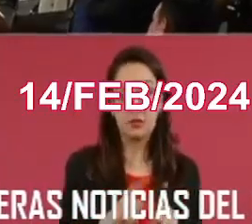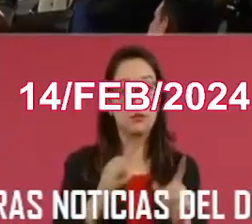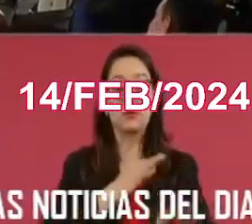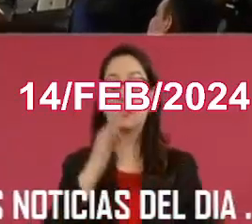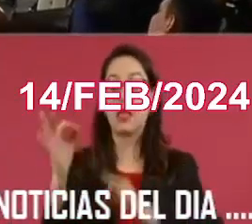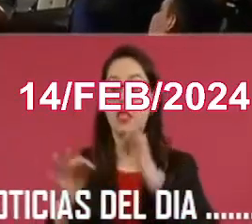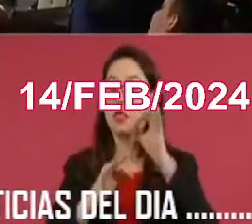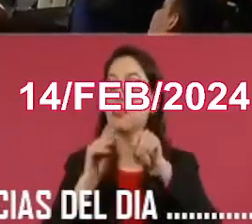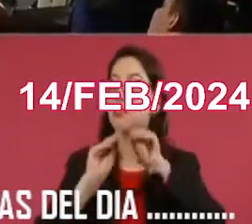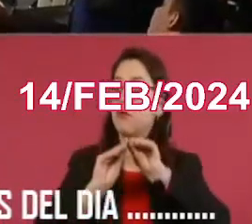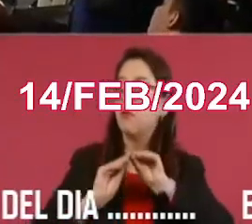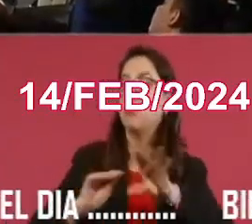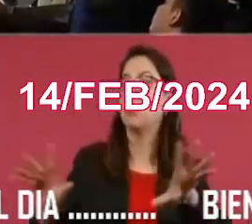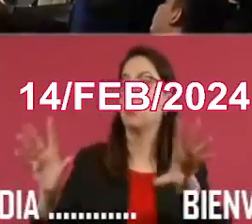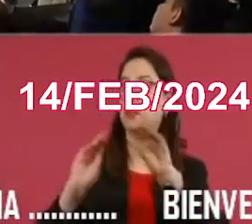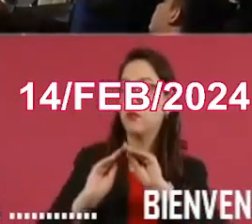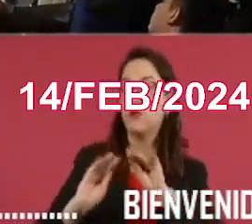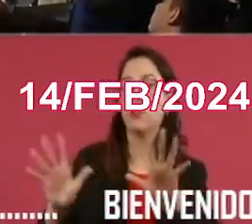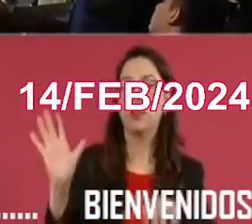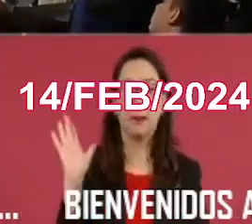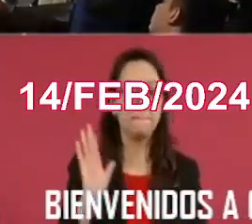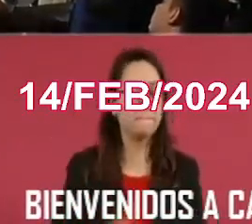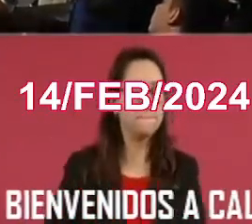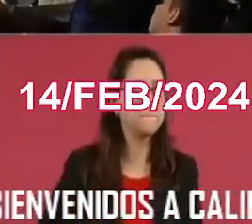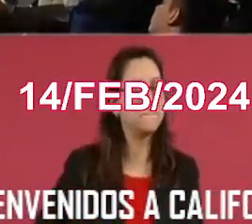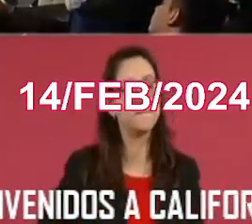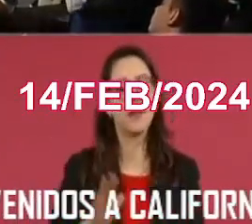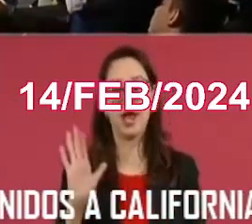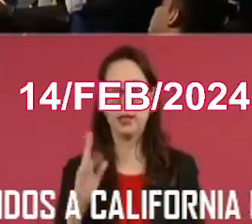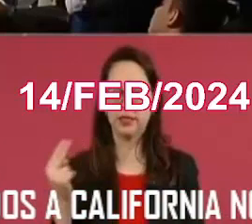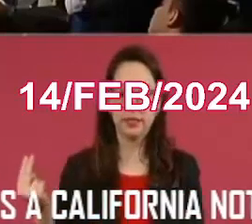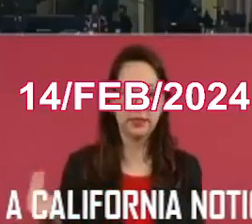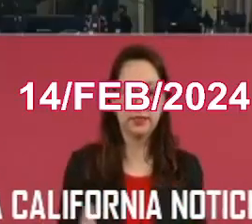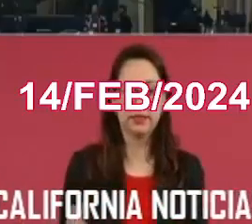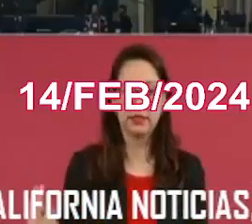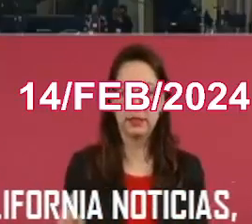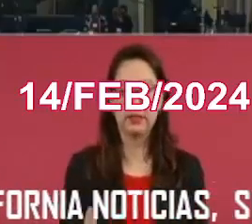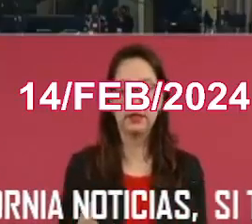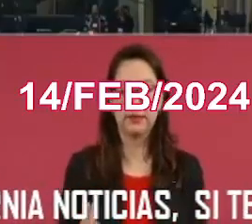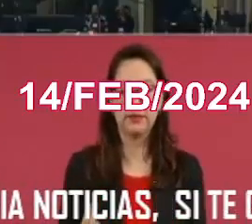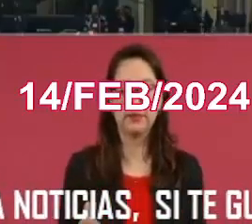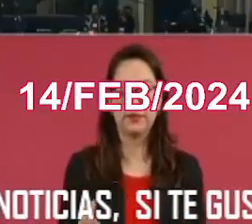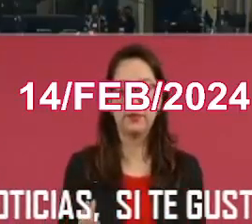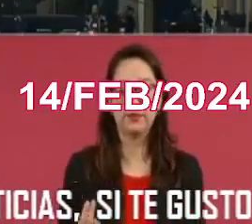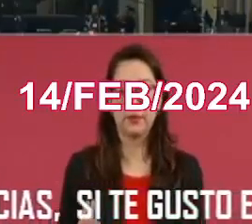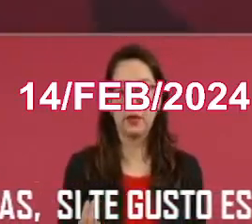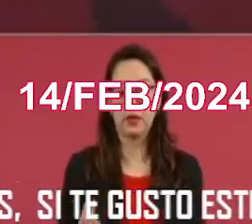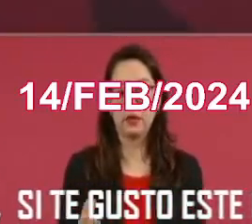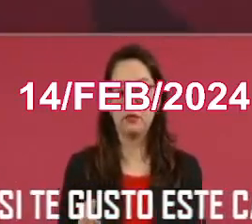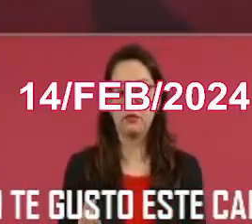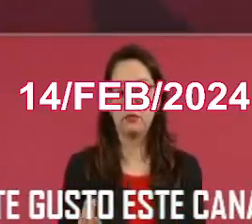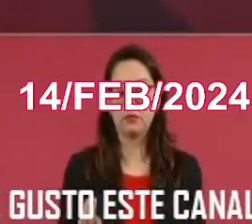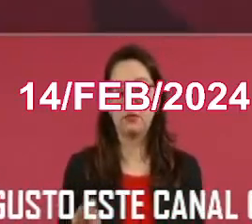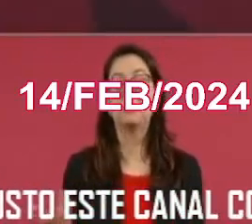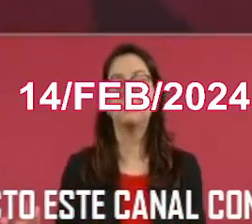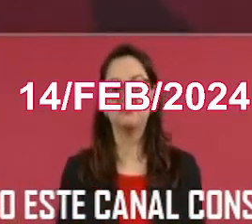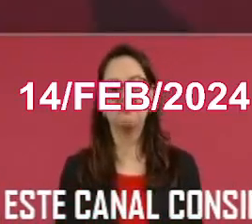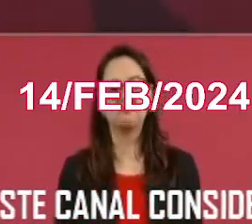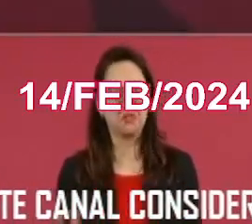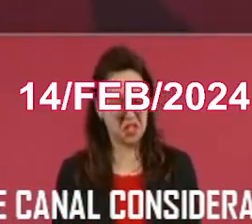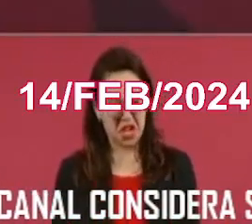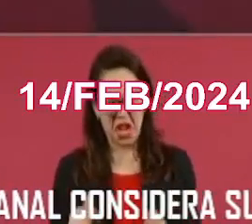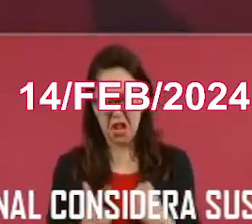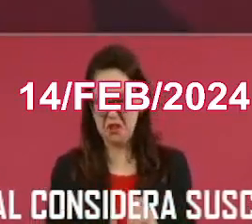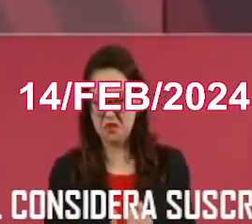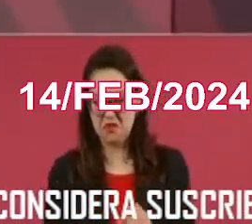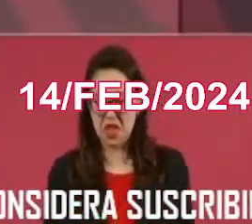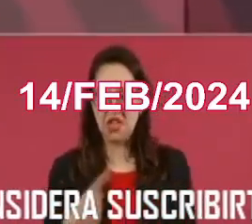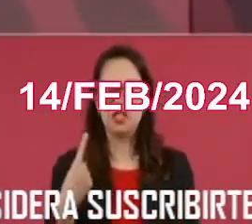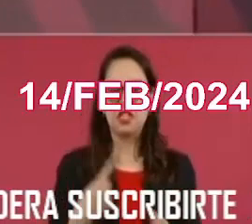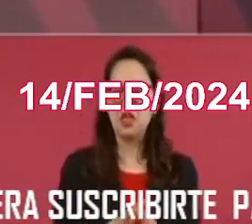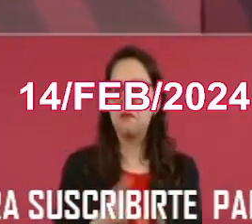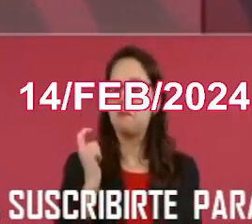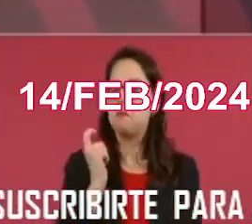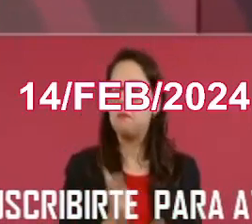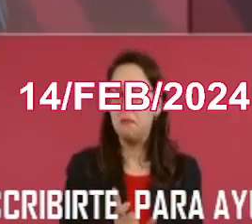mucho sí como Quién es quién en los vots algo así una sección quién es